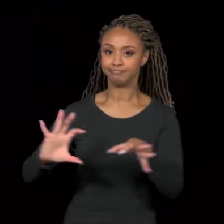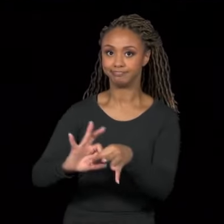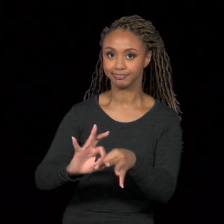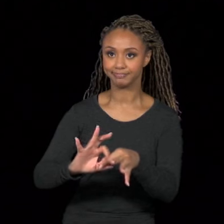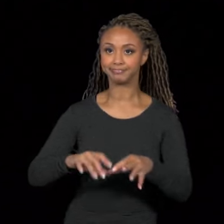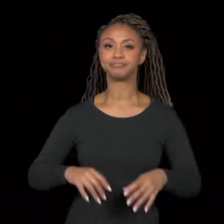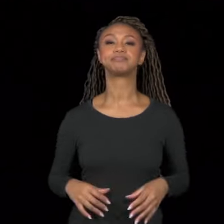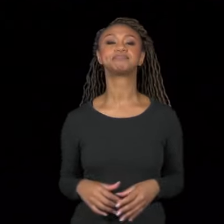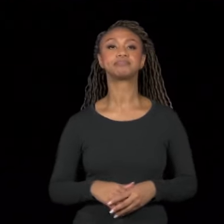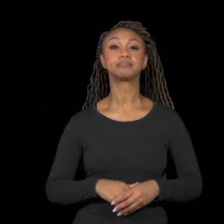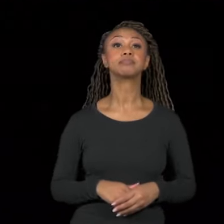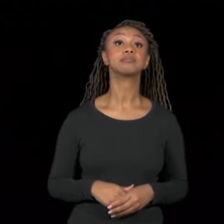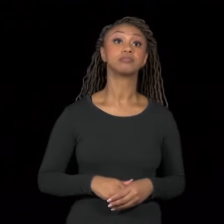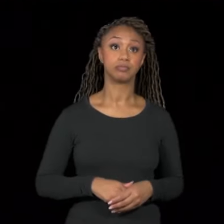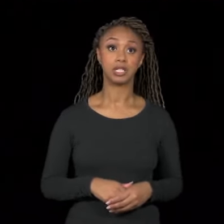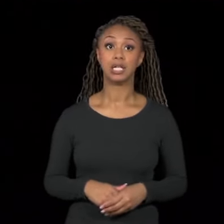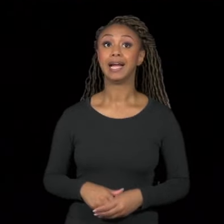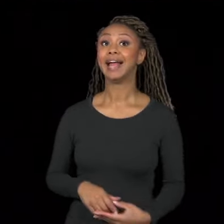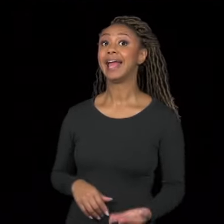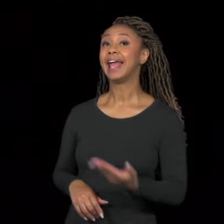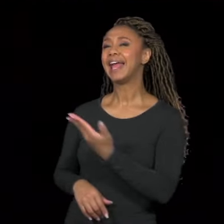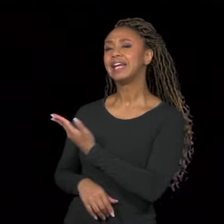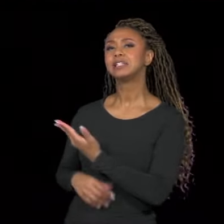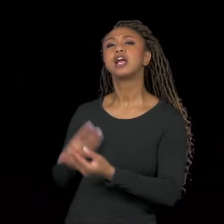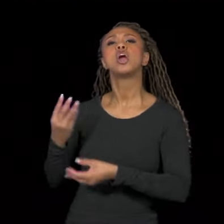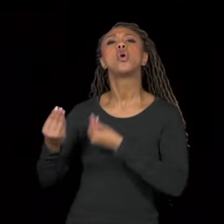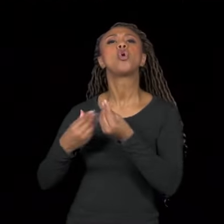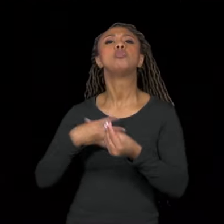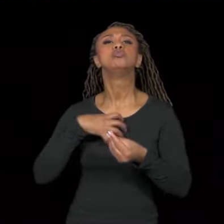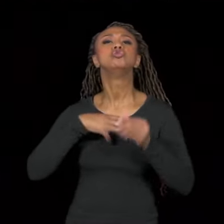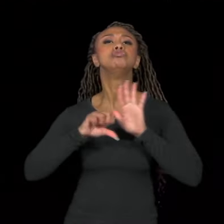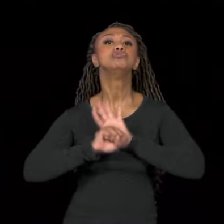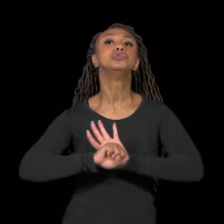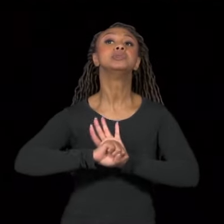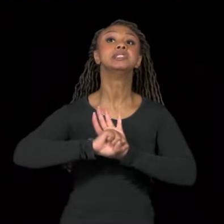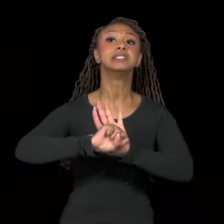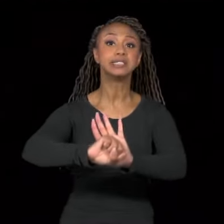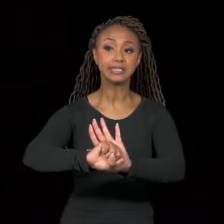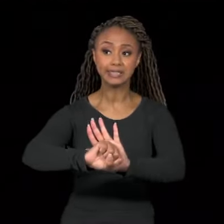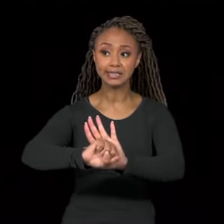NO DIAGRAMA ENTIDADE-RELACIONAMENTO, COMO QUE A GENTE REPRESENTA OS RELACIONAMENTOS? ELES SÃO